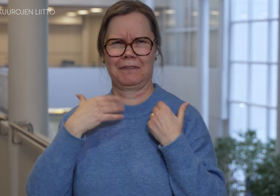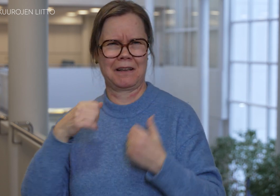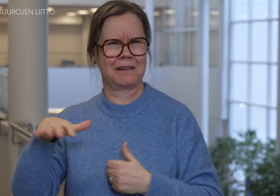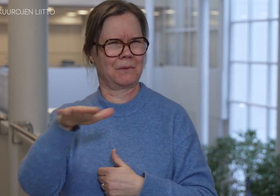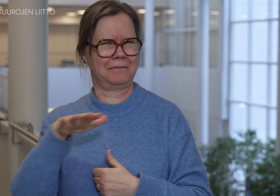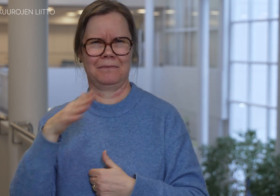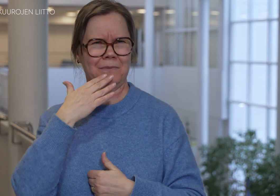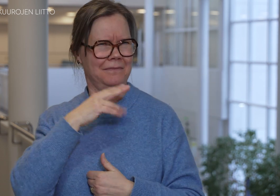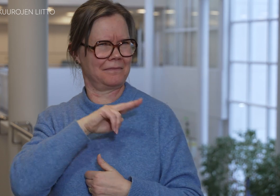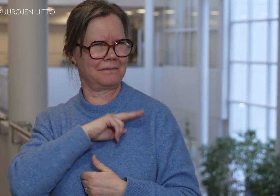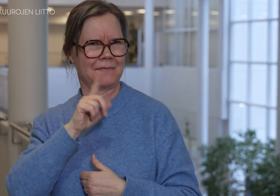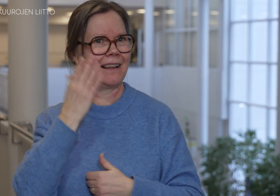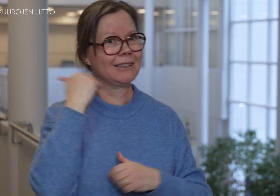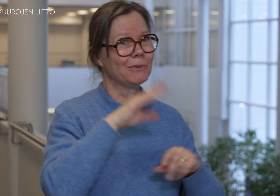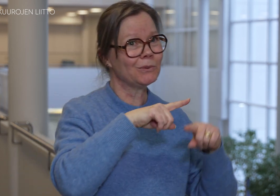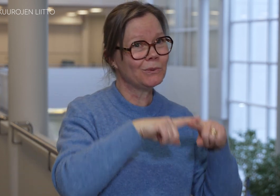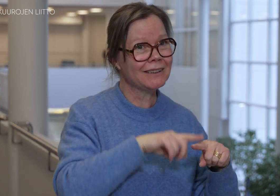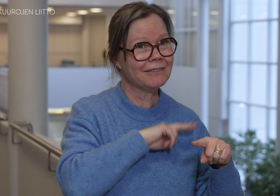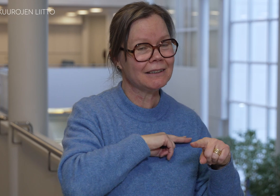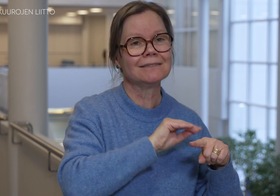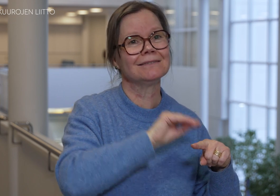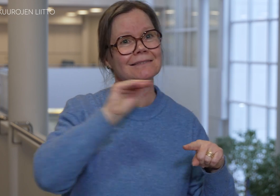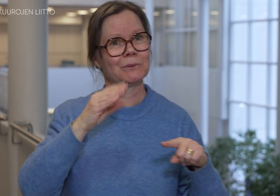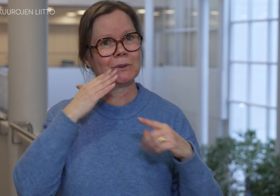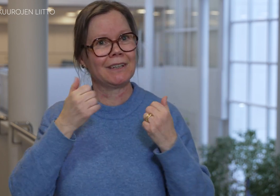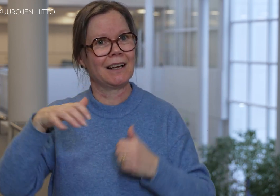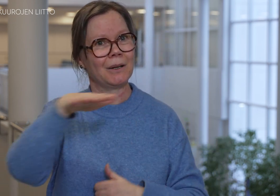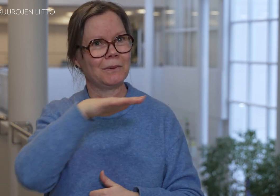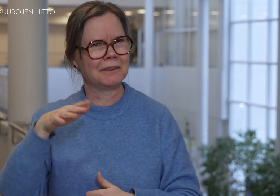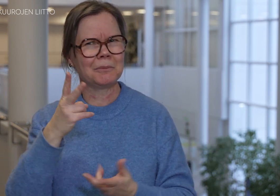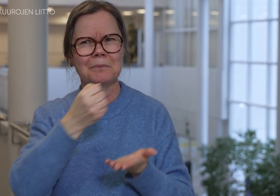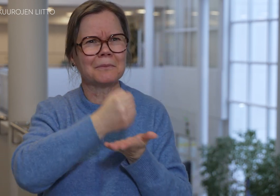ja mitä on nykyään kuntien sijaan hyvinvointialueiden vastuulla.